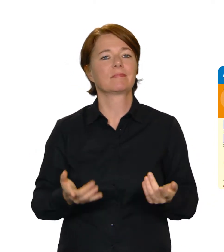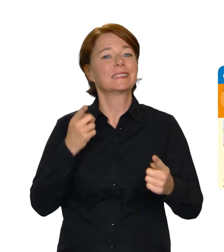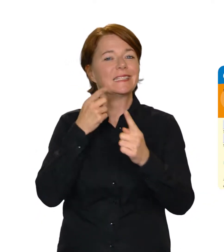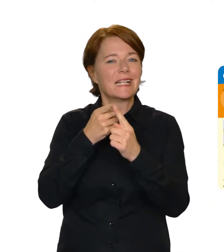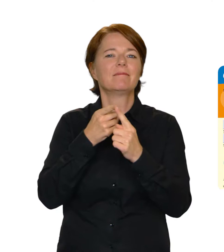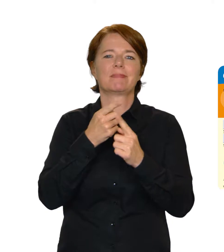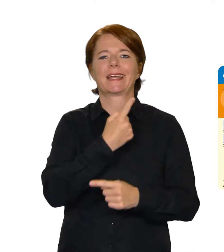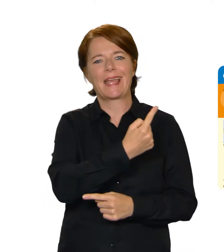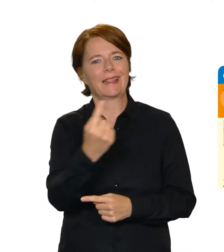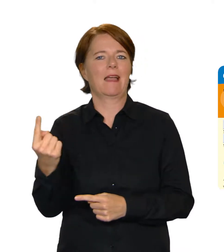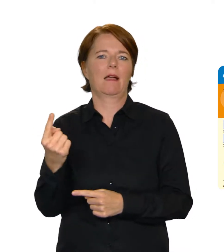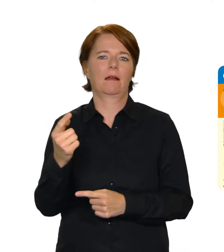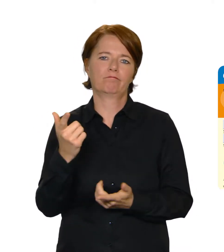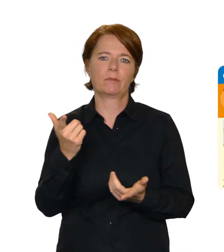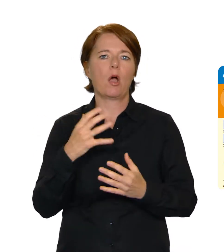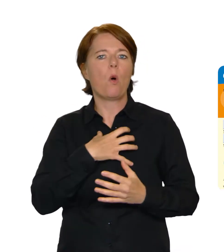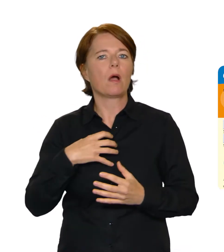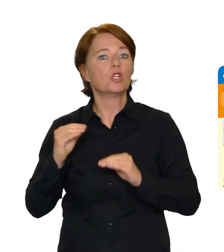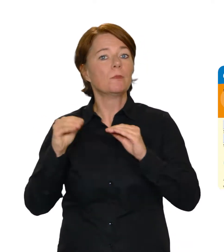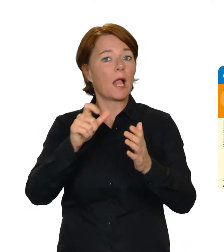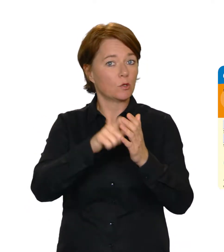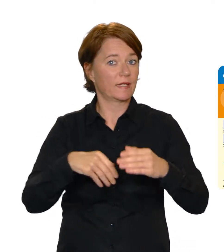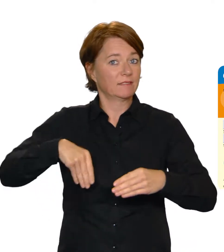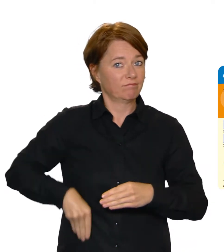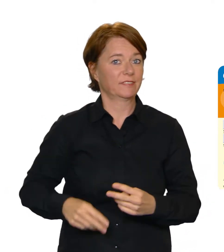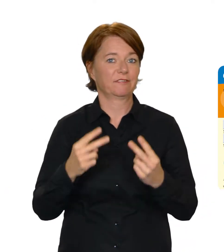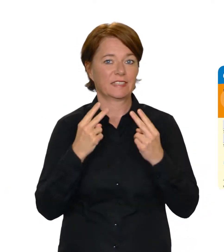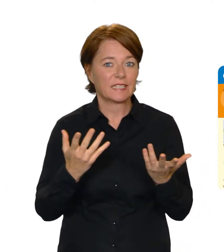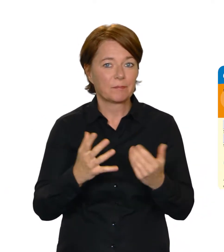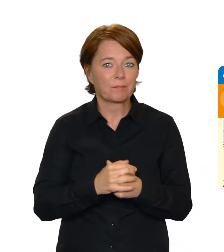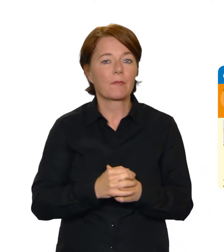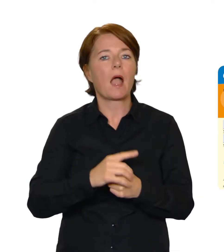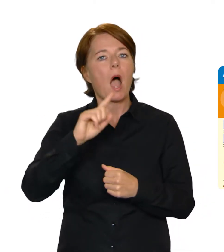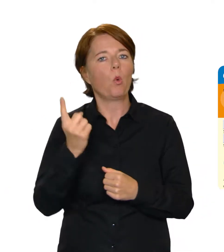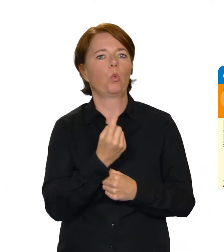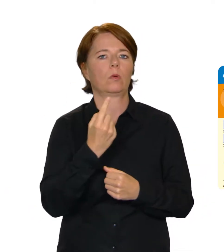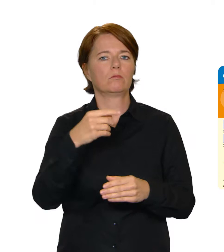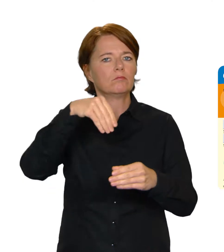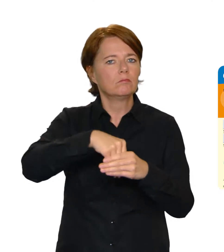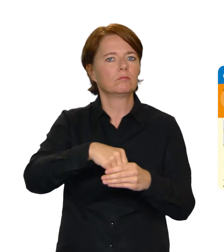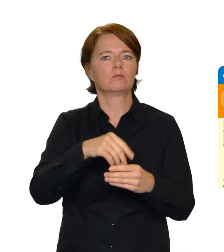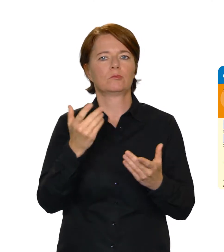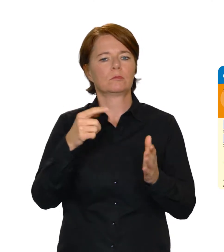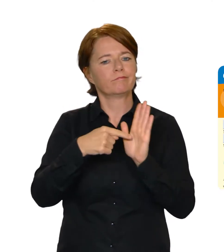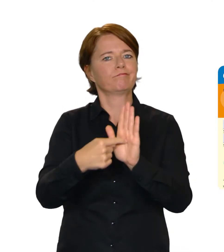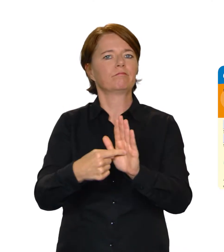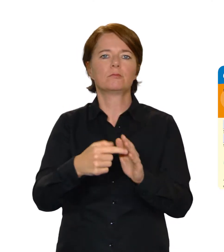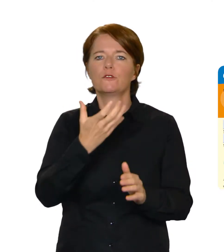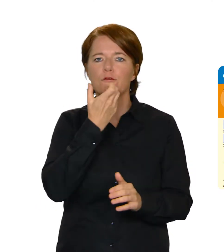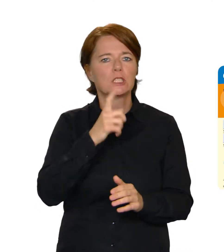Jeder sollte einen Organspendeausweis haben. Auch wenn man keine Organe spenden möchte.